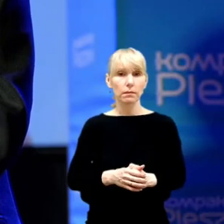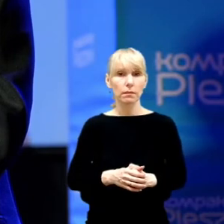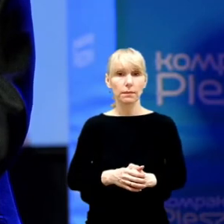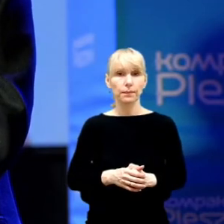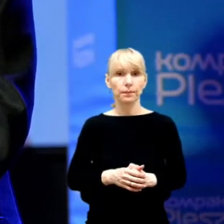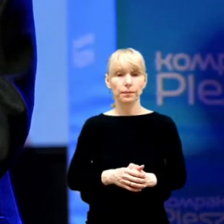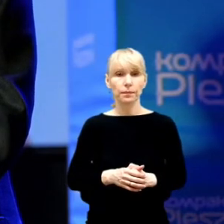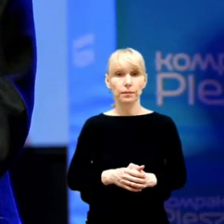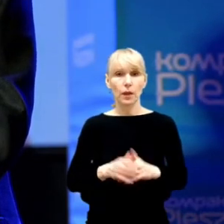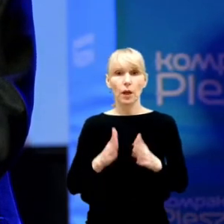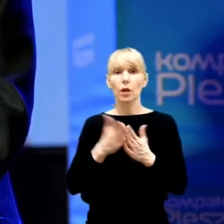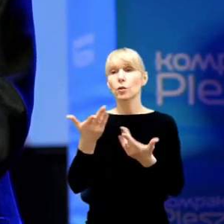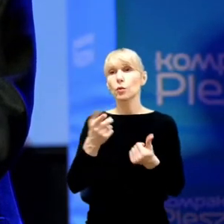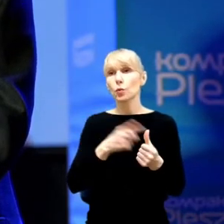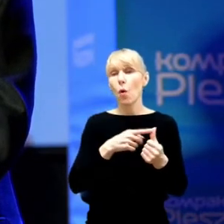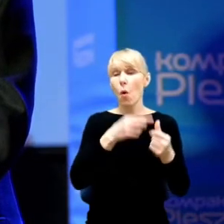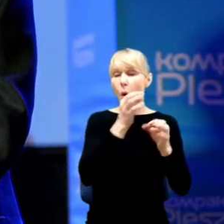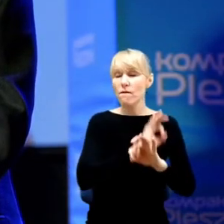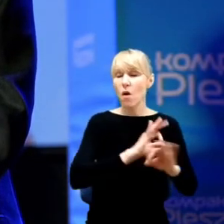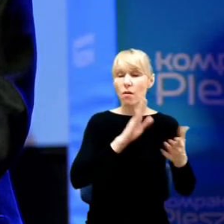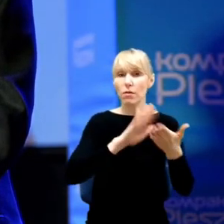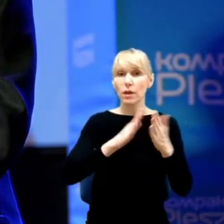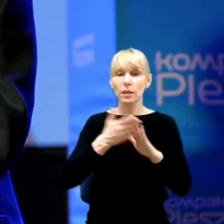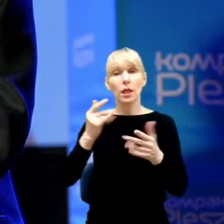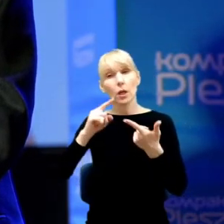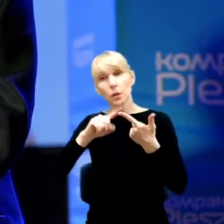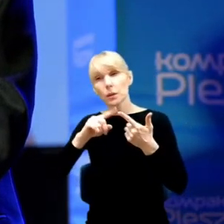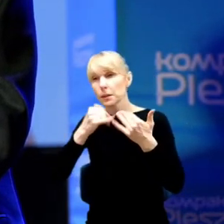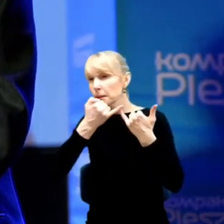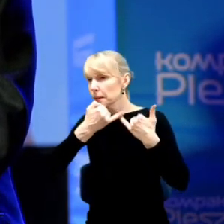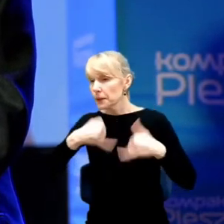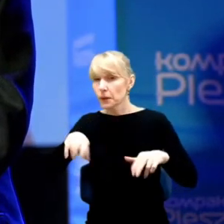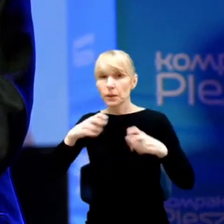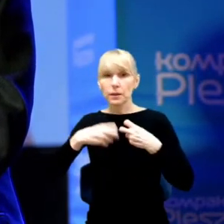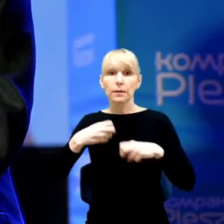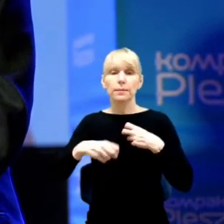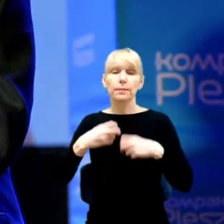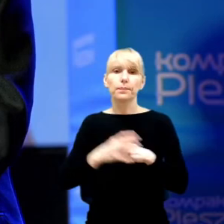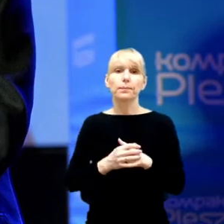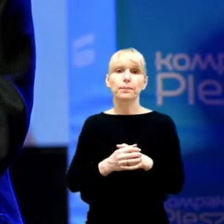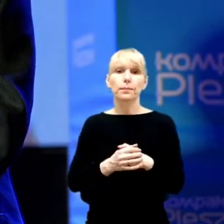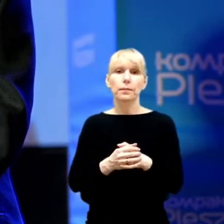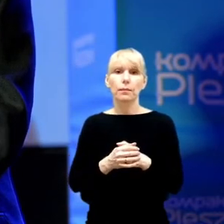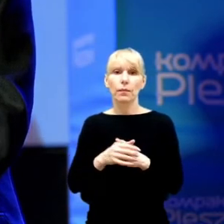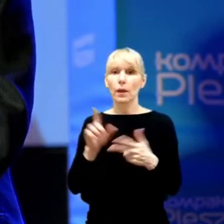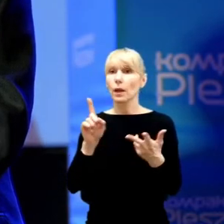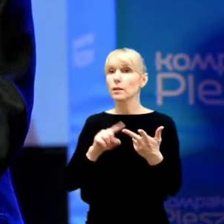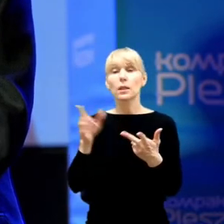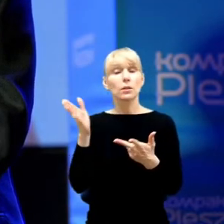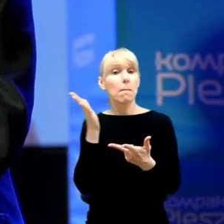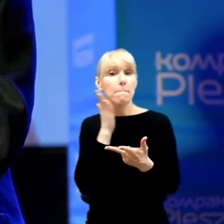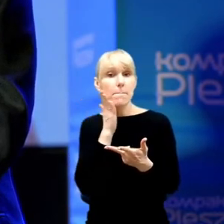i wolny rynek i różne mechanizmy łączone i też mieszkania w różny sposób jednak